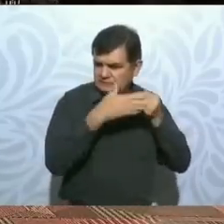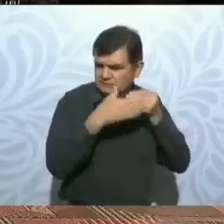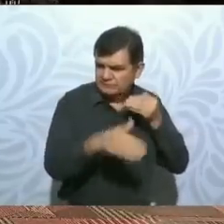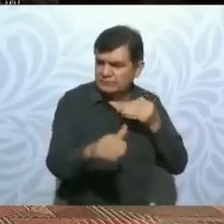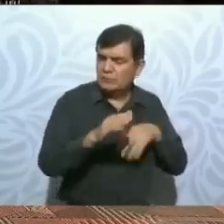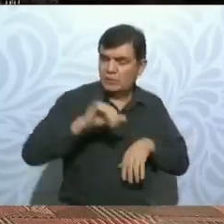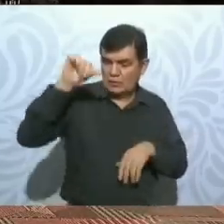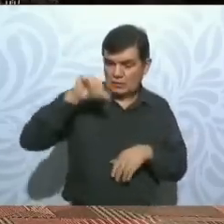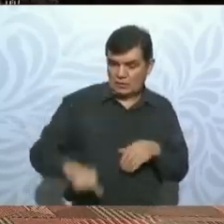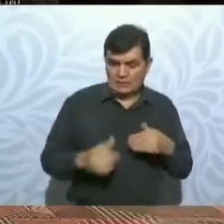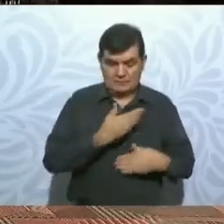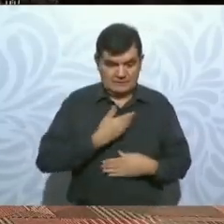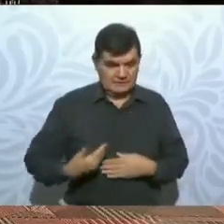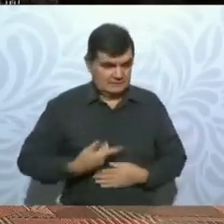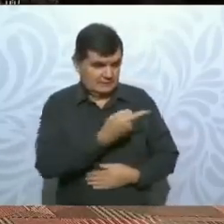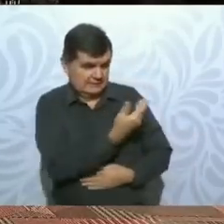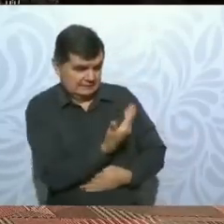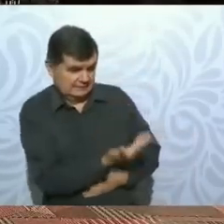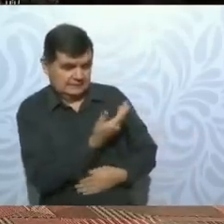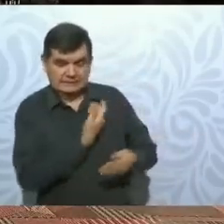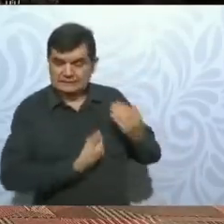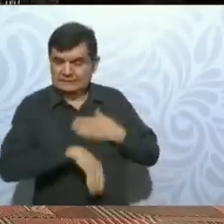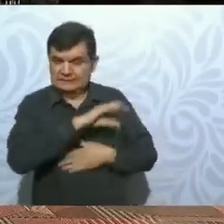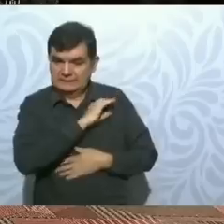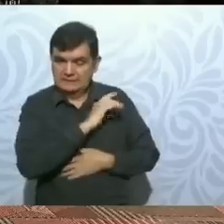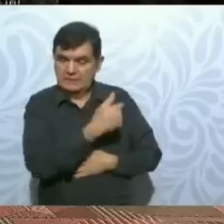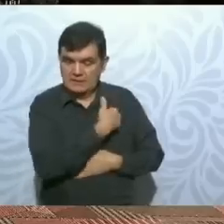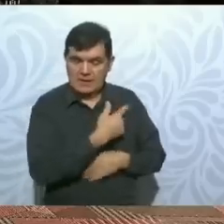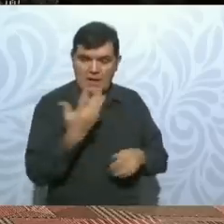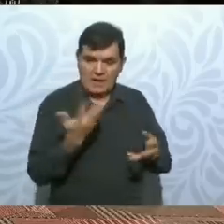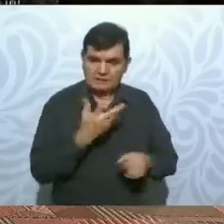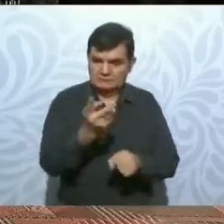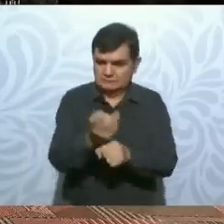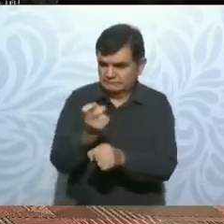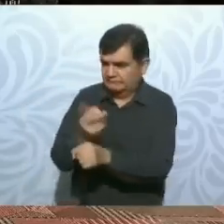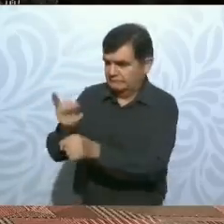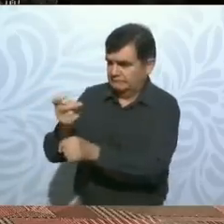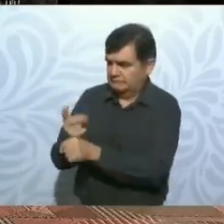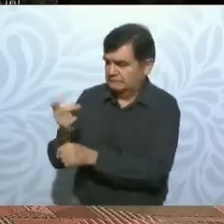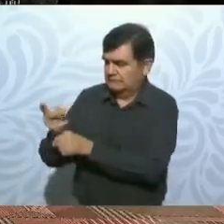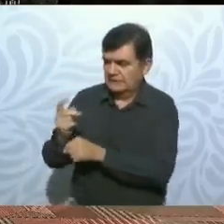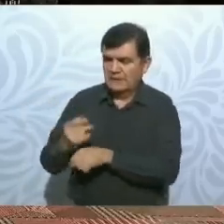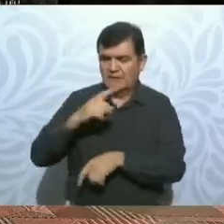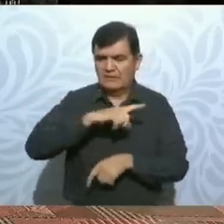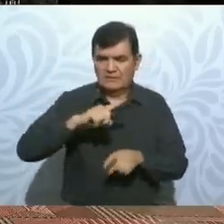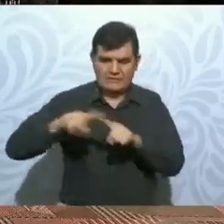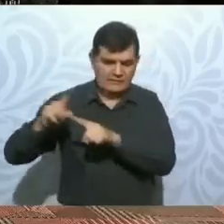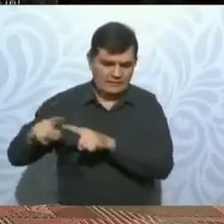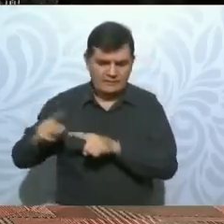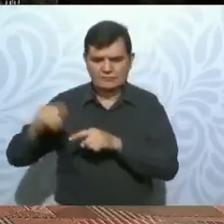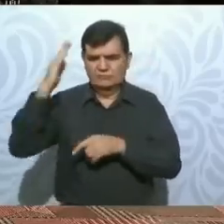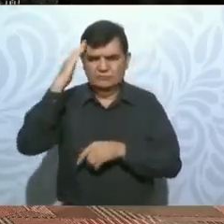de la presidenta de México estamos invitando a los titulares de los gobiernos estatales y